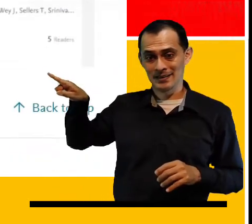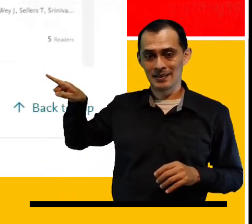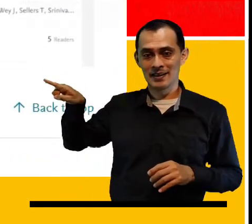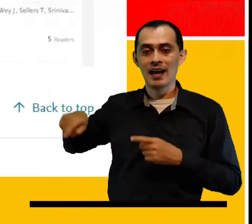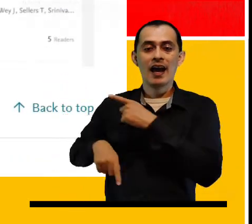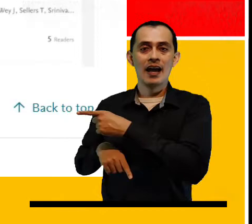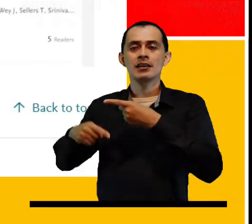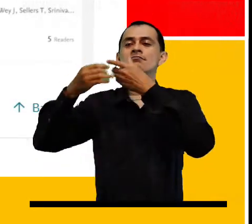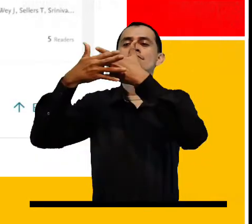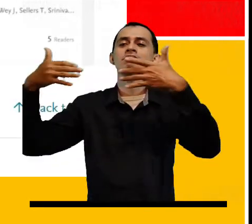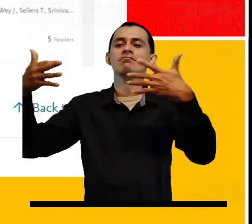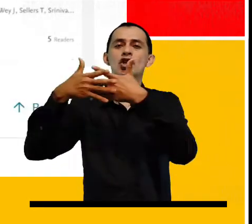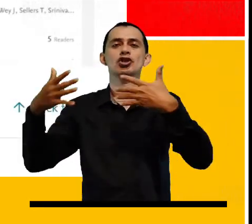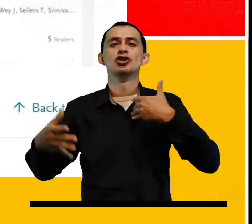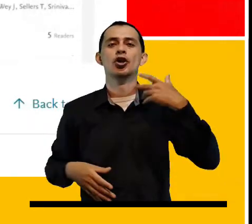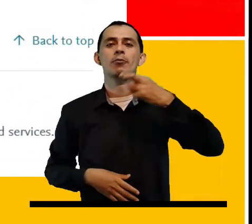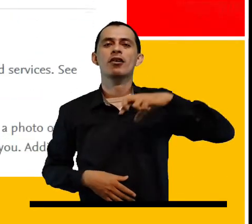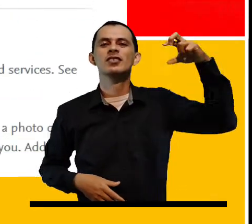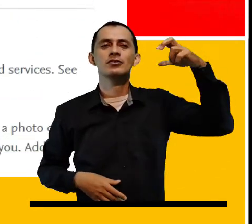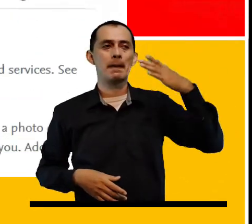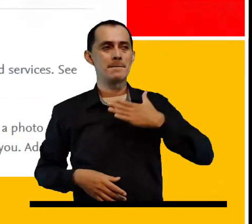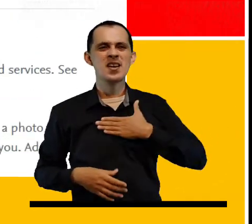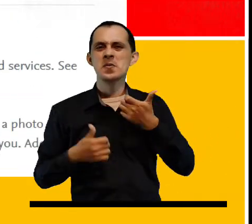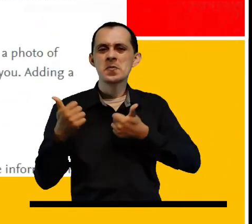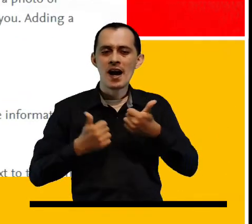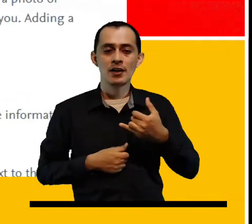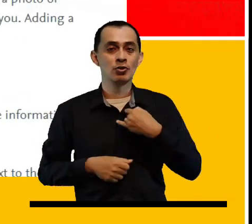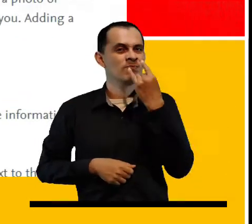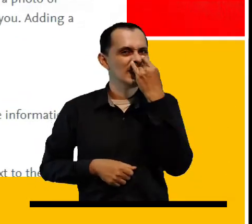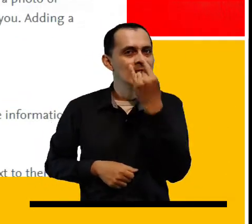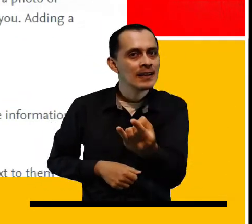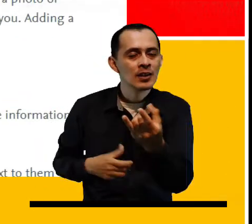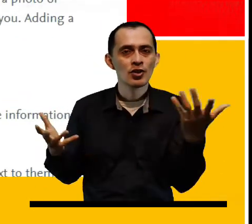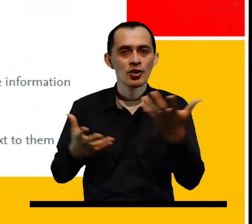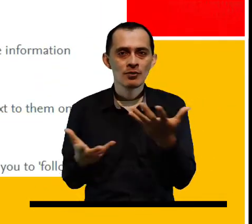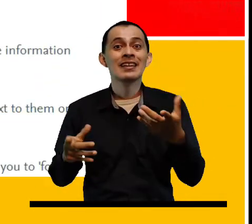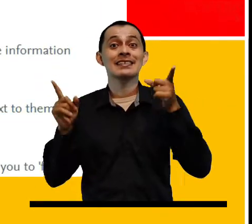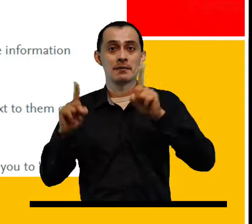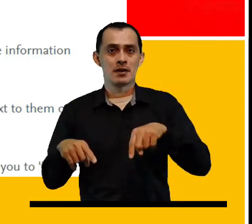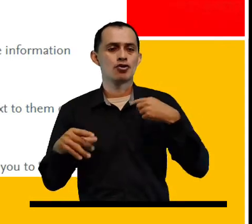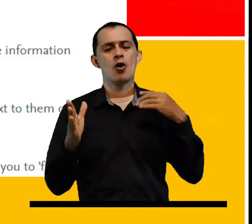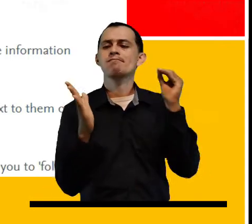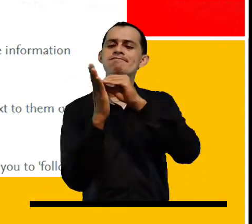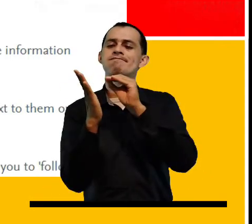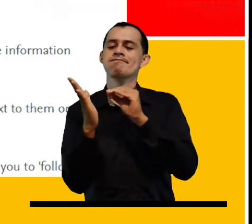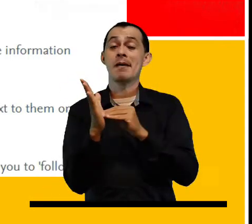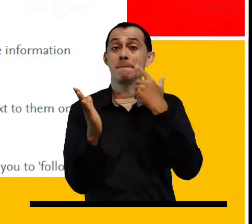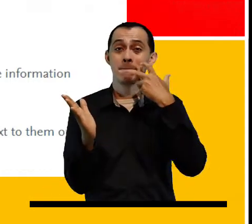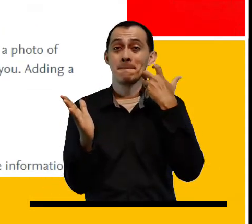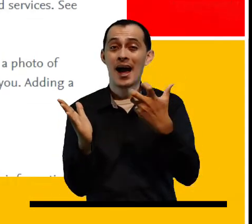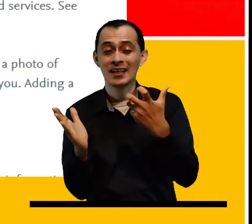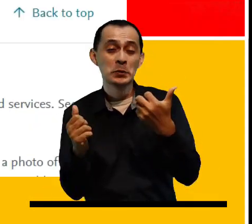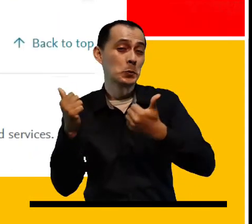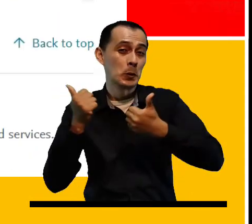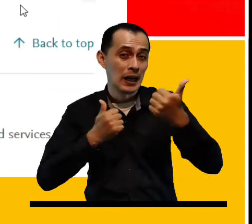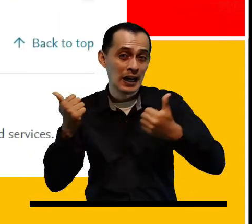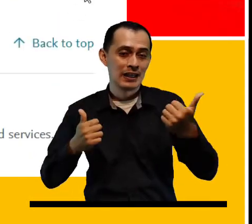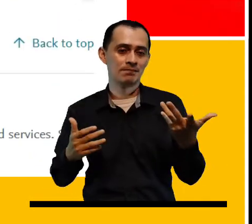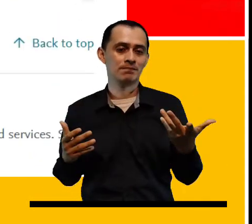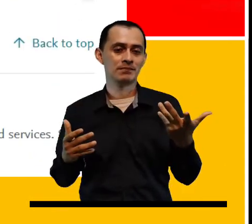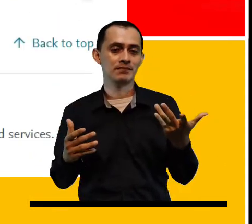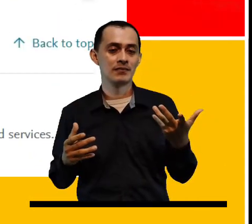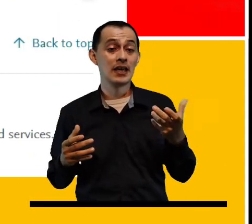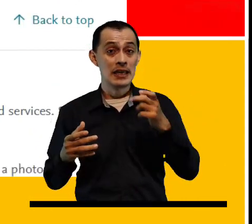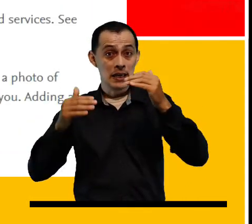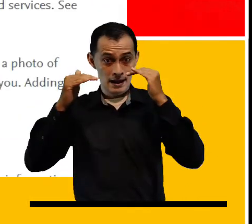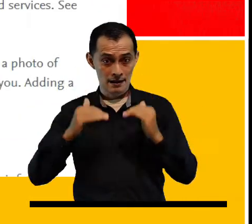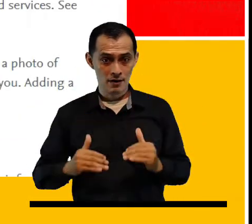cuáles son sus publicaciones nuevas relevantes y también les explicarán o podrán mostrar algunas